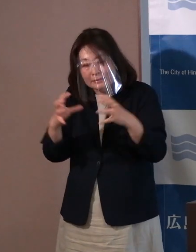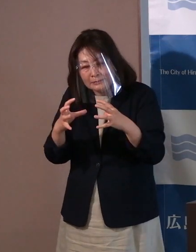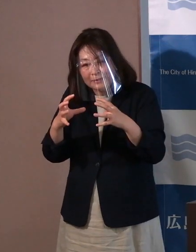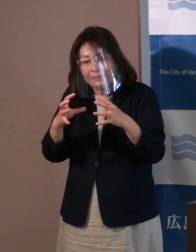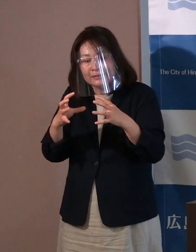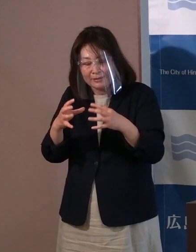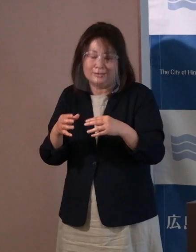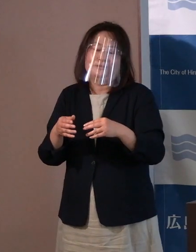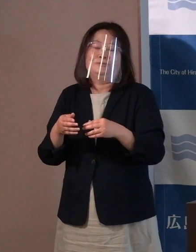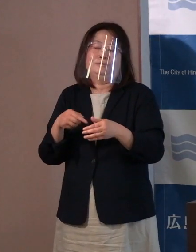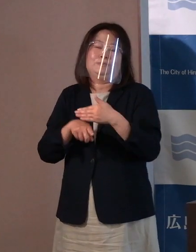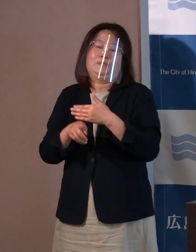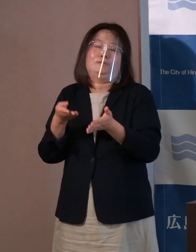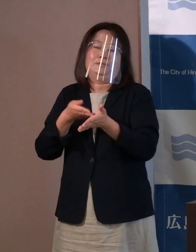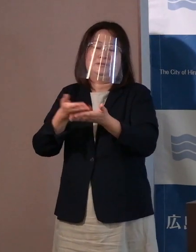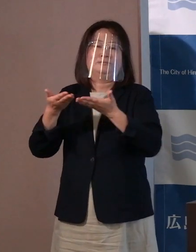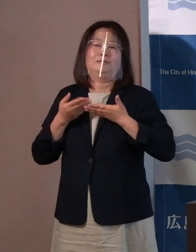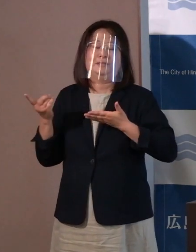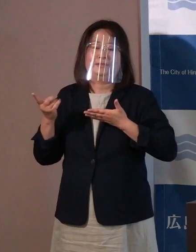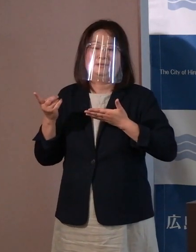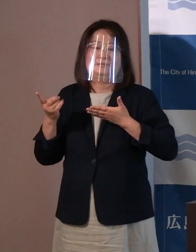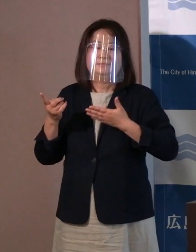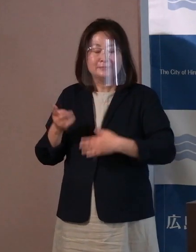したがって､この言葉を紹介することが､